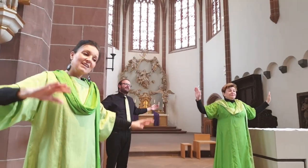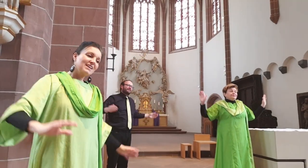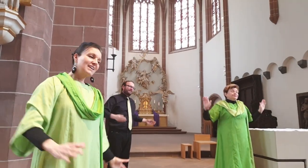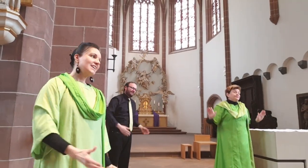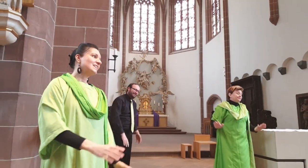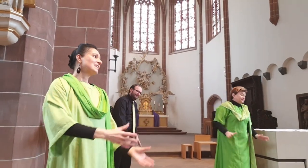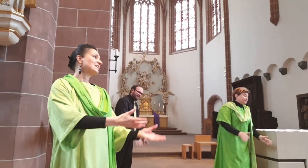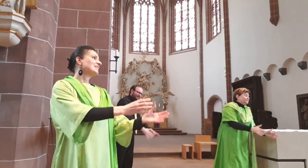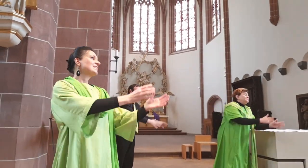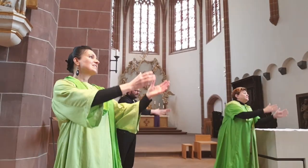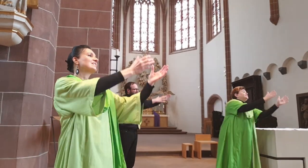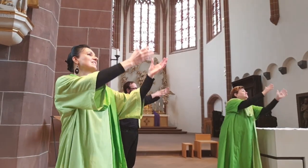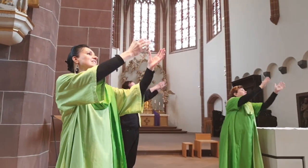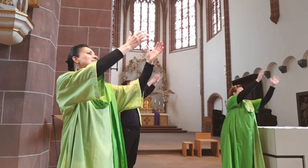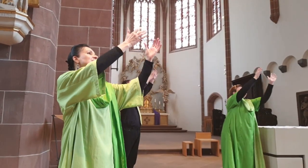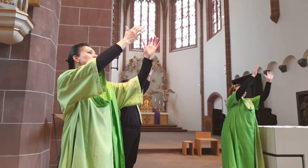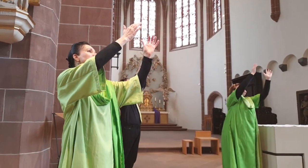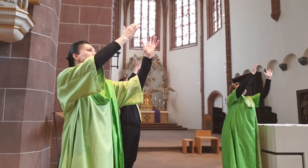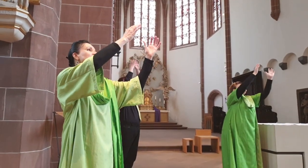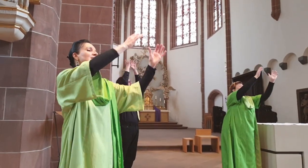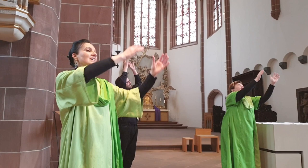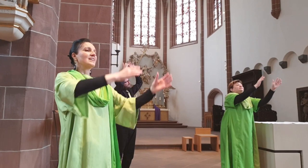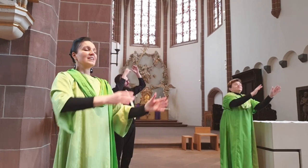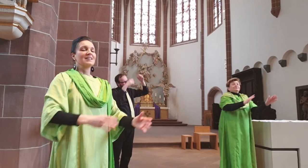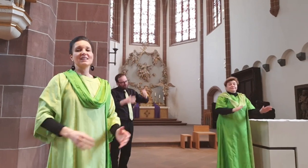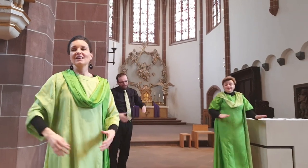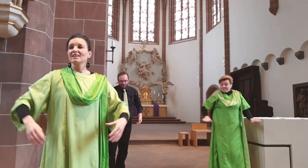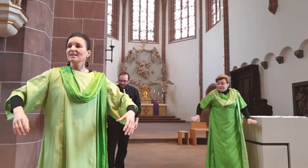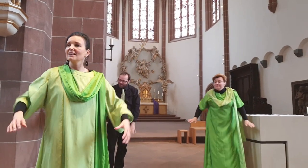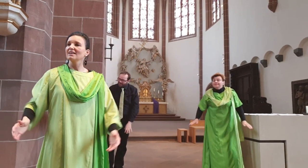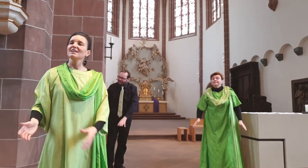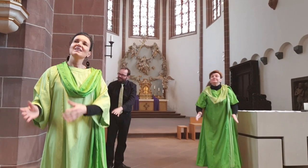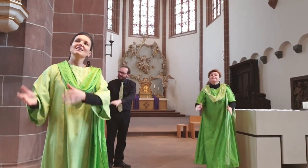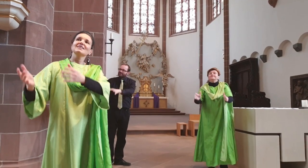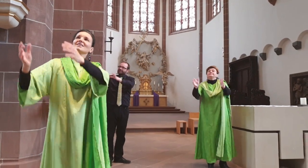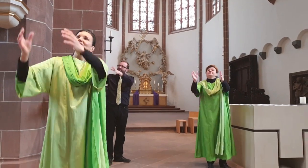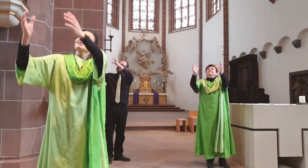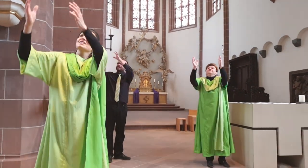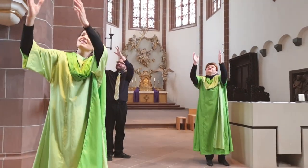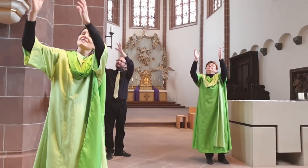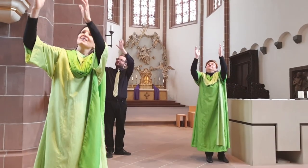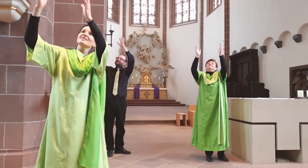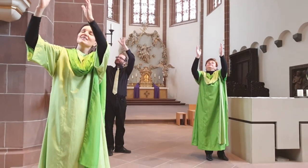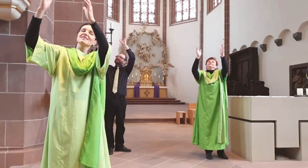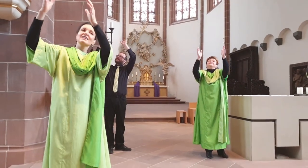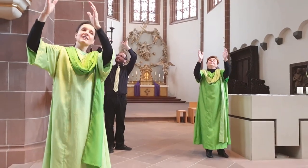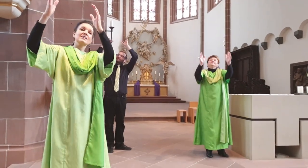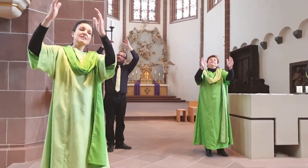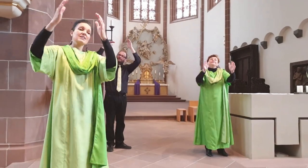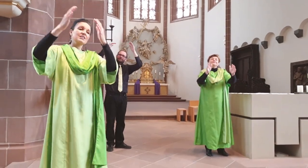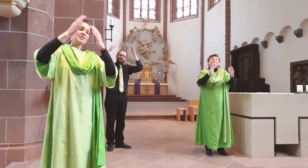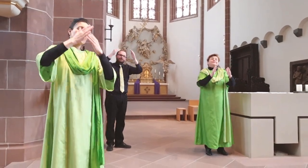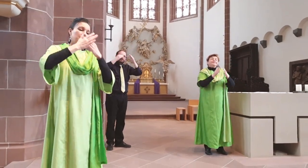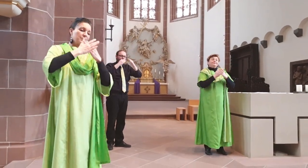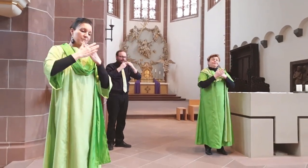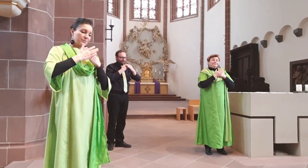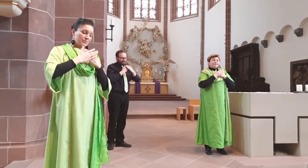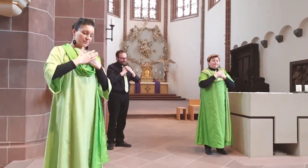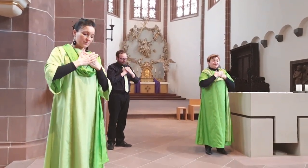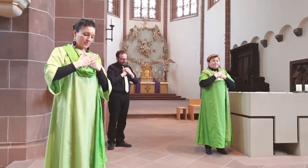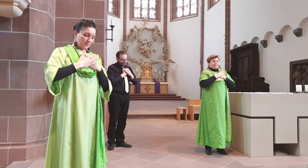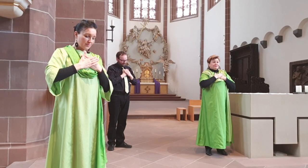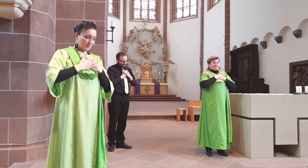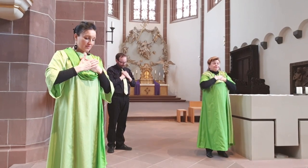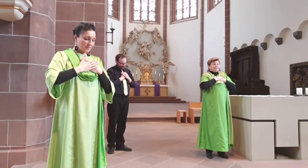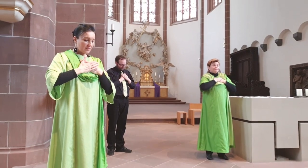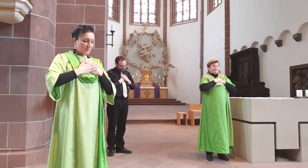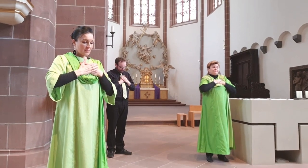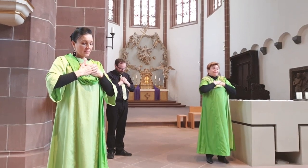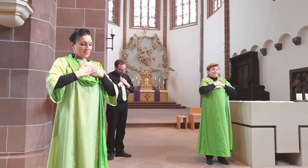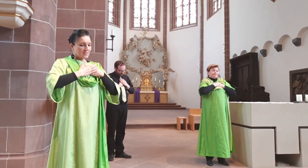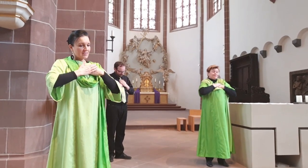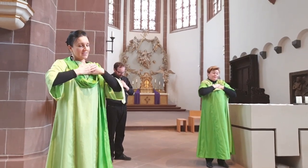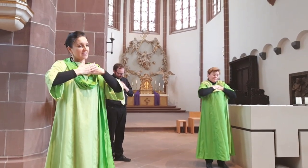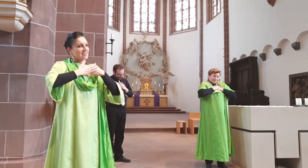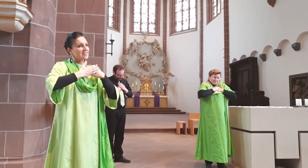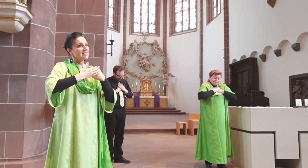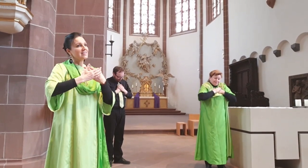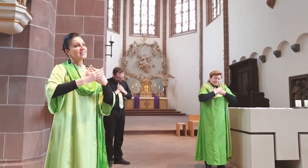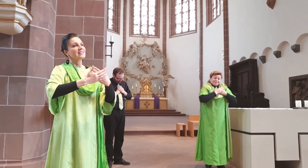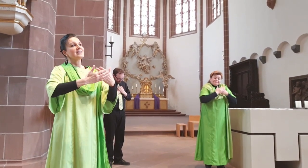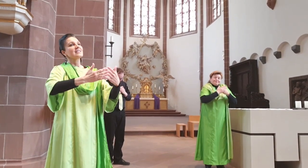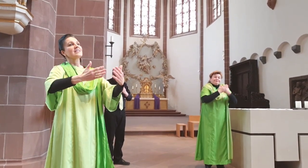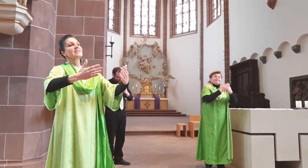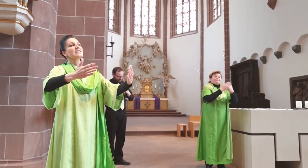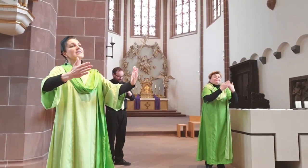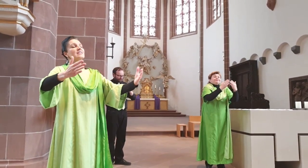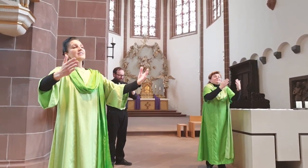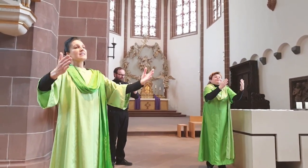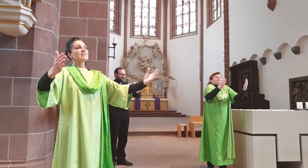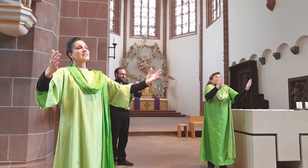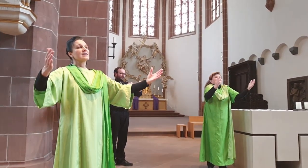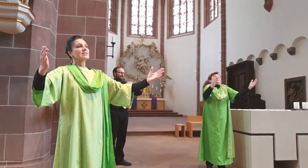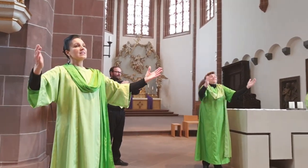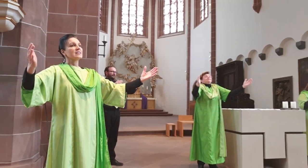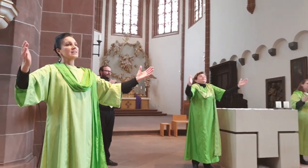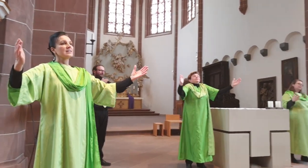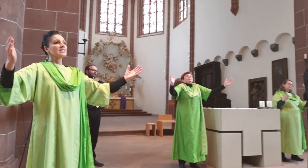Halleluja, Halleluja. Effata. Effata.